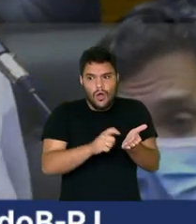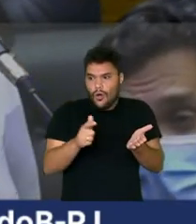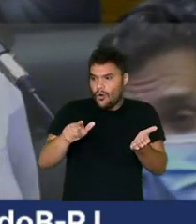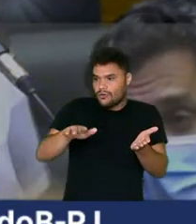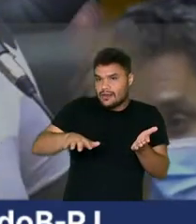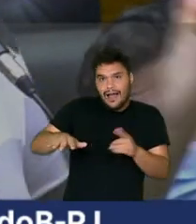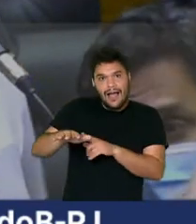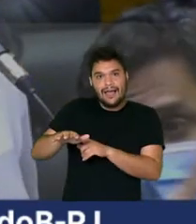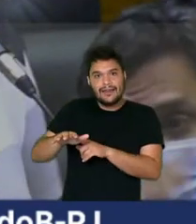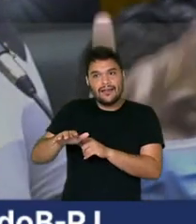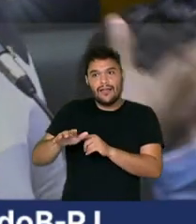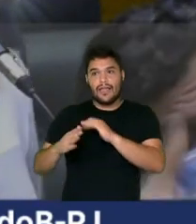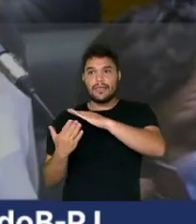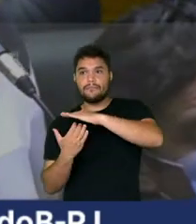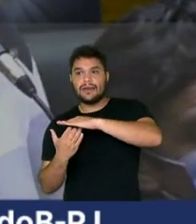COBRA DE UMA EMPRESA DO SIMPLES. OUTRAS EMPRESAS E